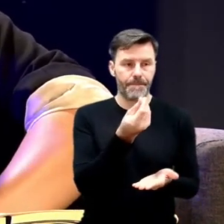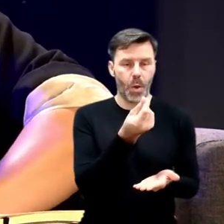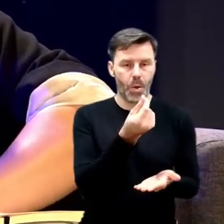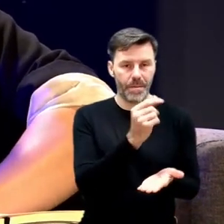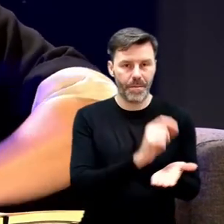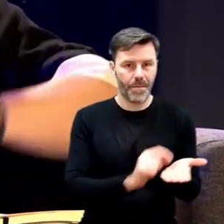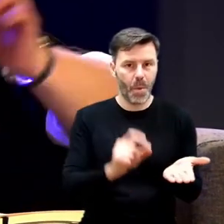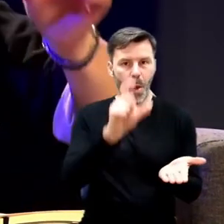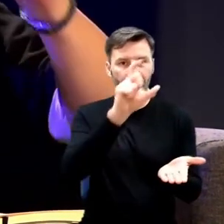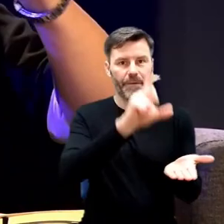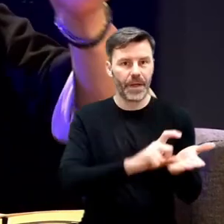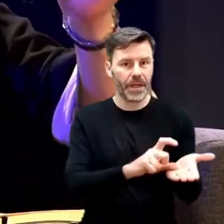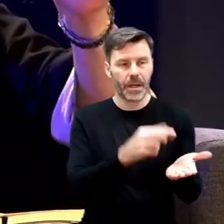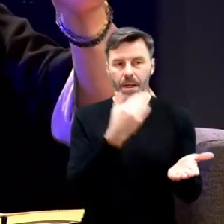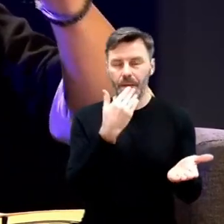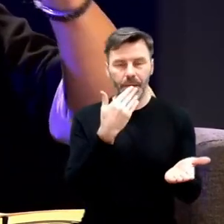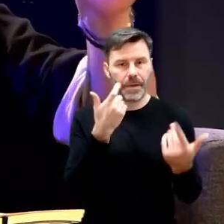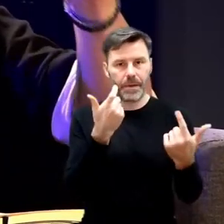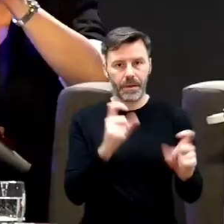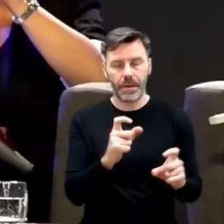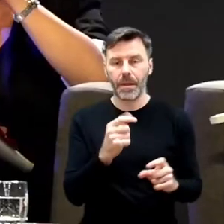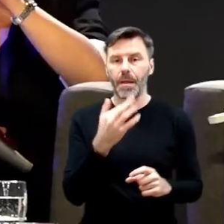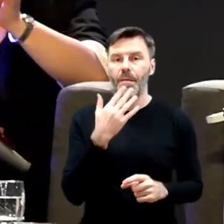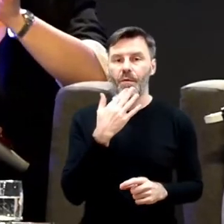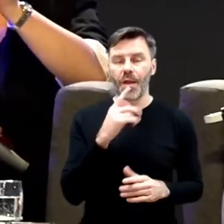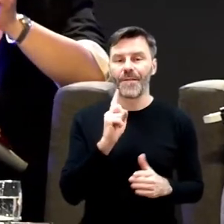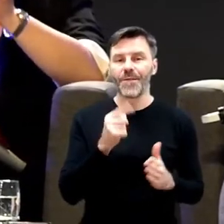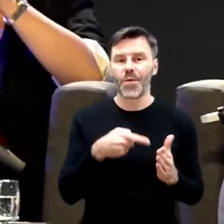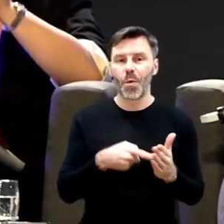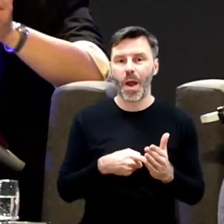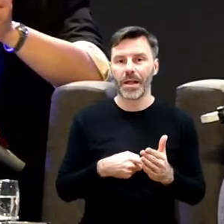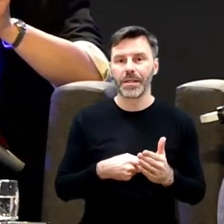Mówiłam właśnie o emocjach, bo one kształtują naszą politykę.